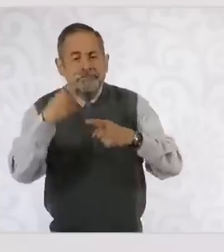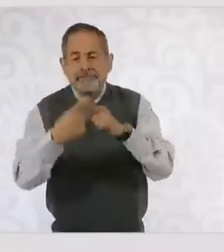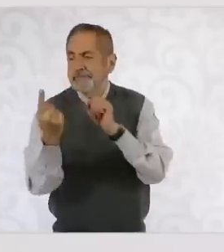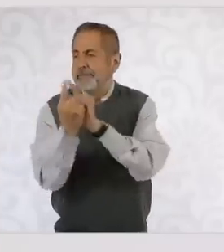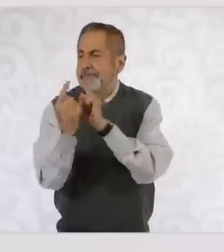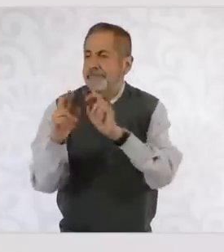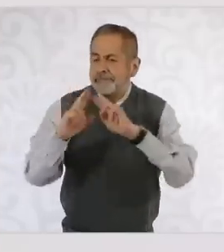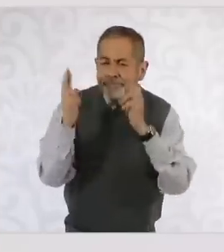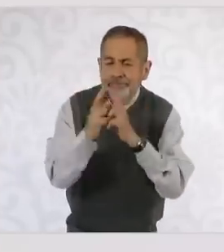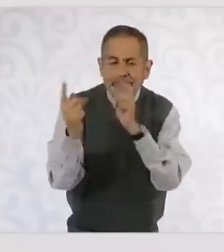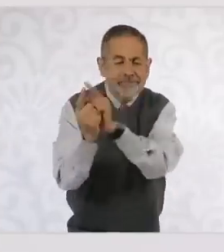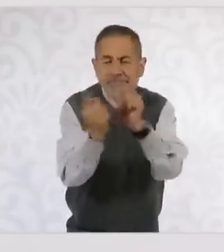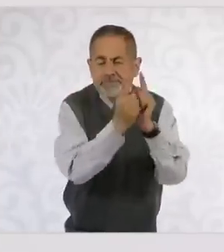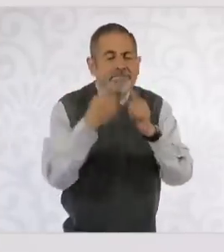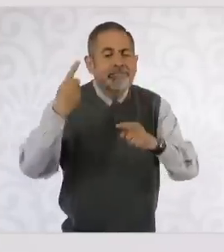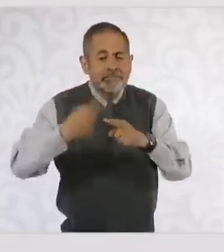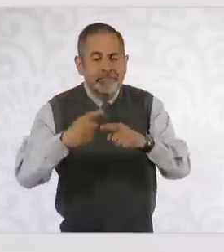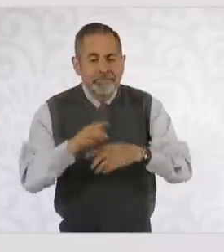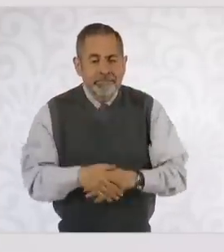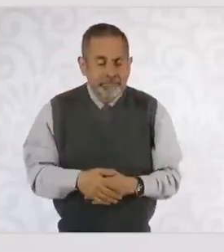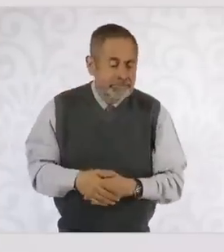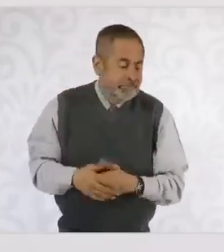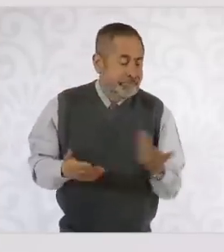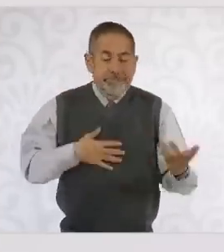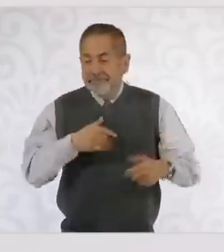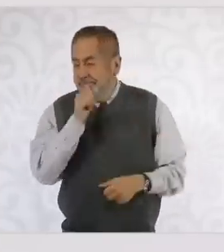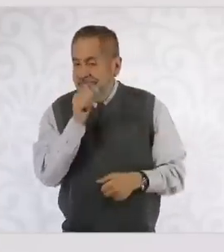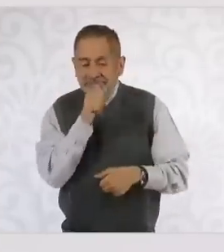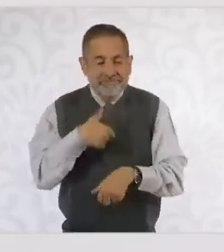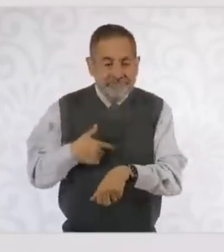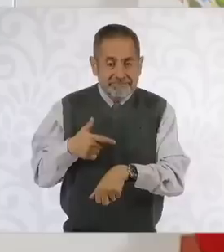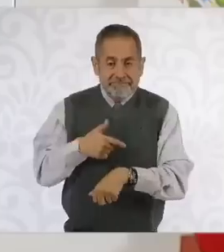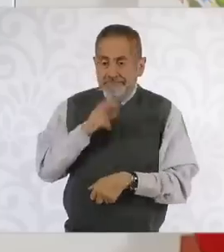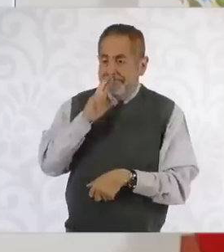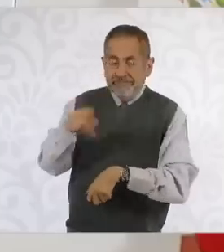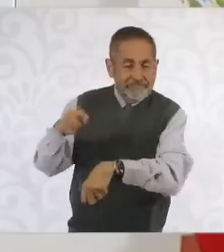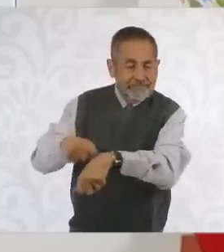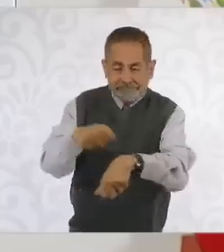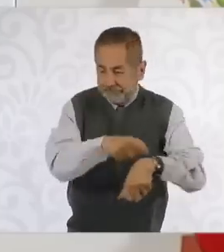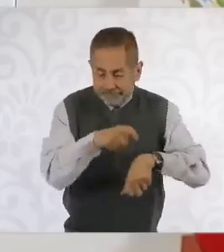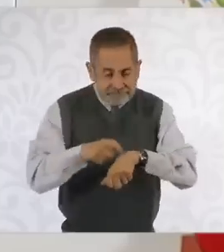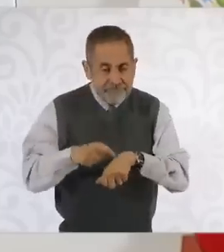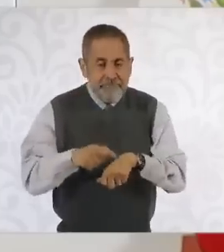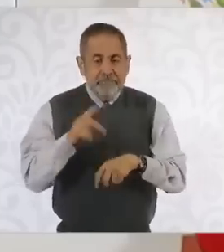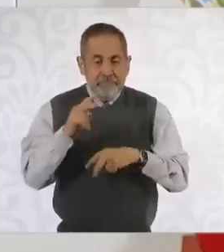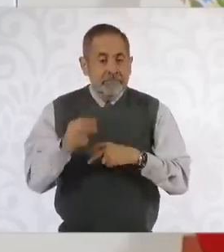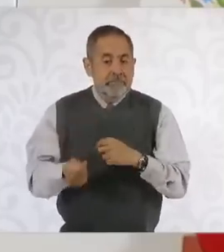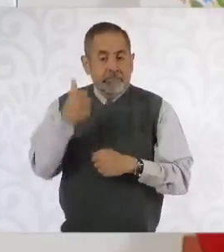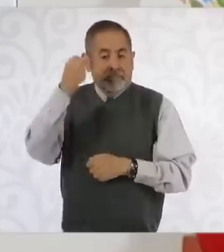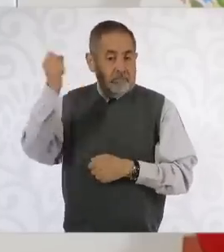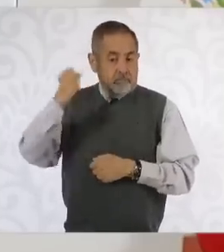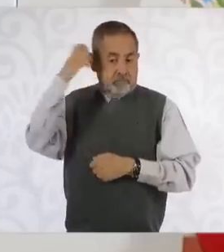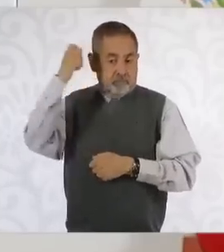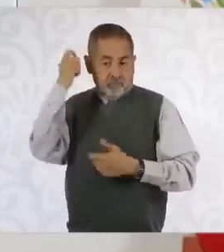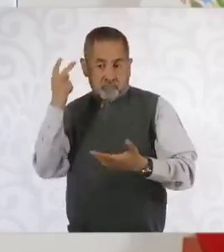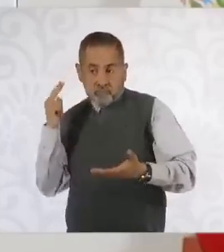con Juan Ramón el tema es el tiempo porque vamos a participar en en la primera ponencia o la primera